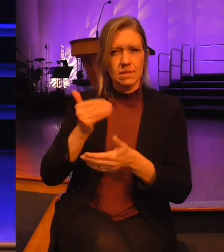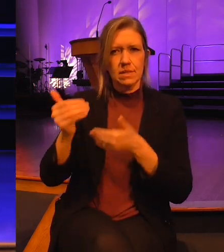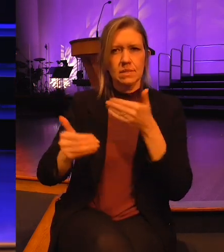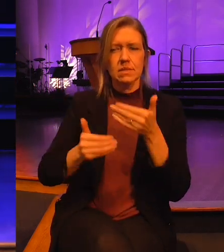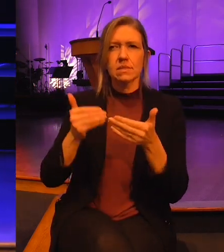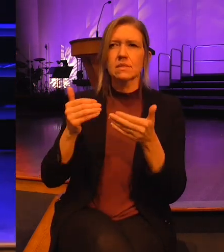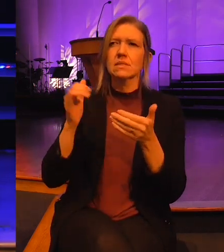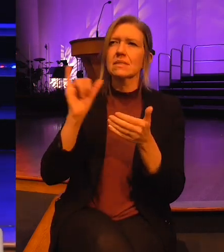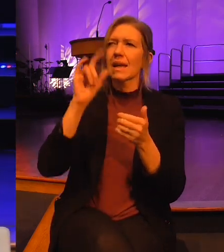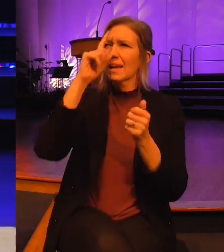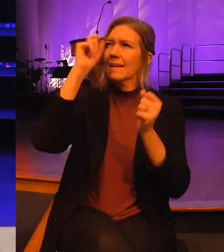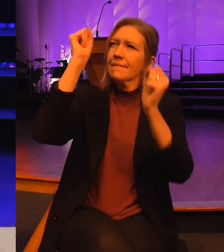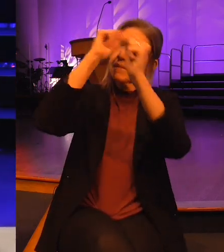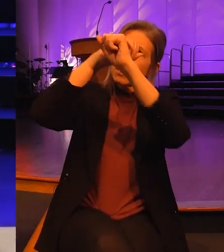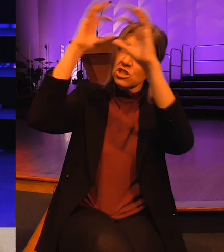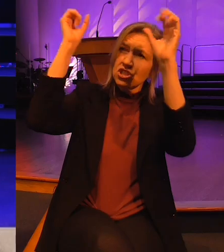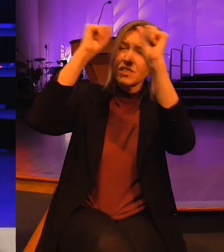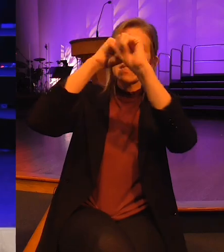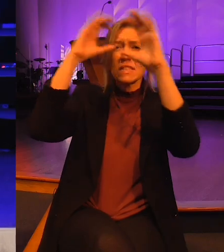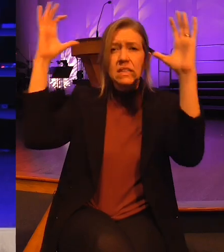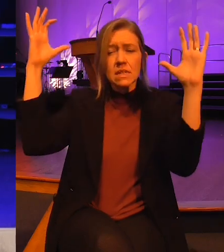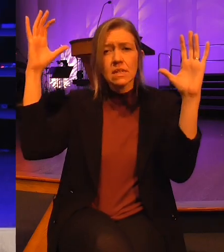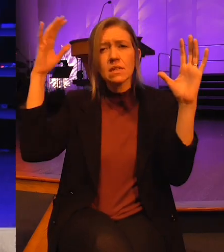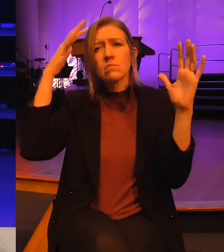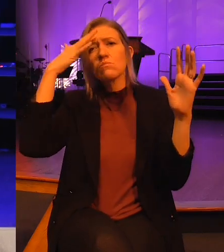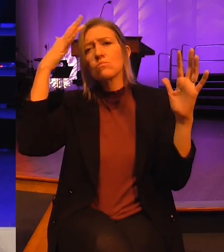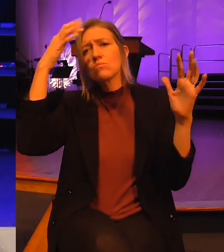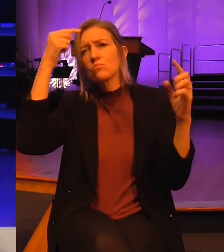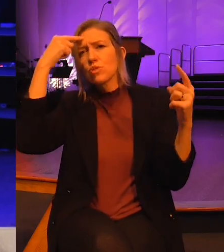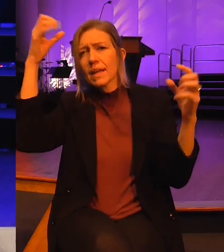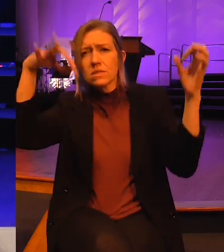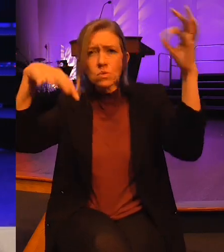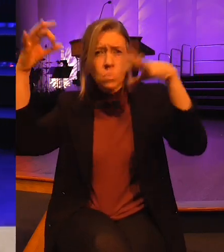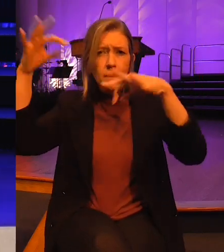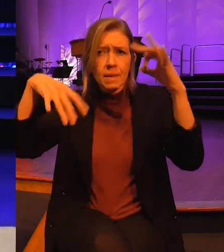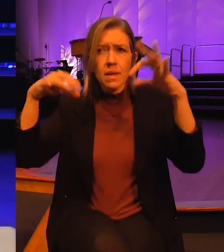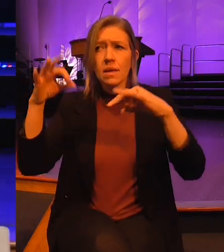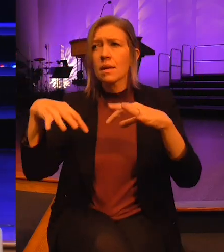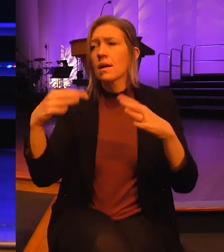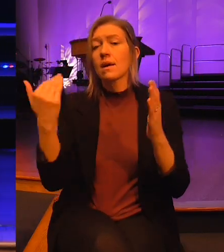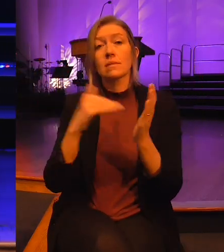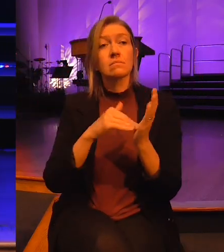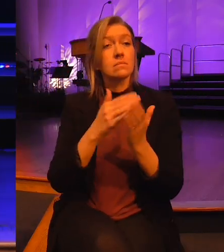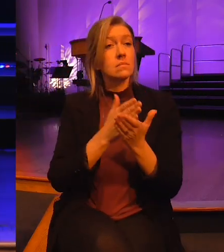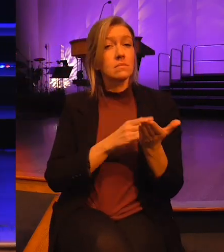de lluvia de ideas nuevamente, algunos de ustedes tienen tan claro que sus intenciones se completarán en